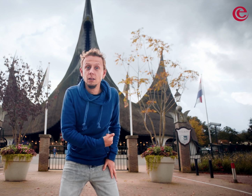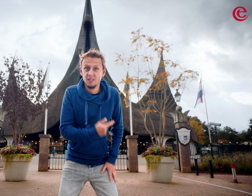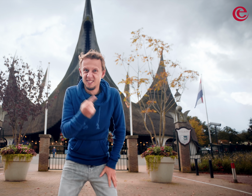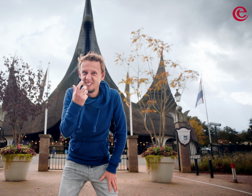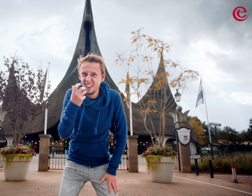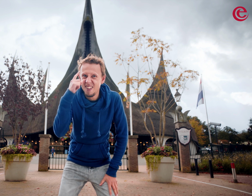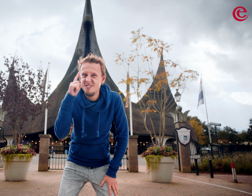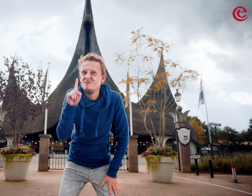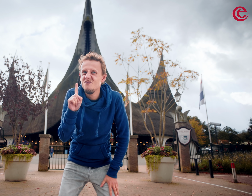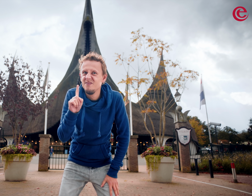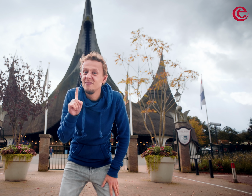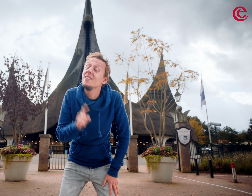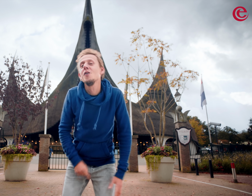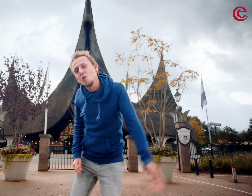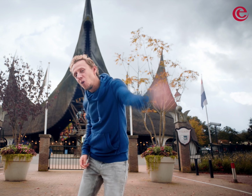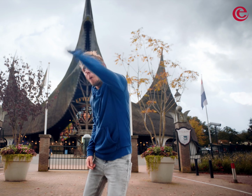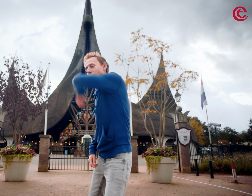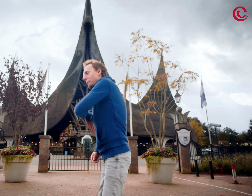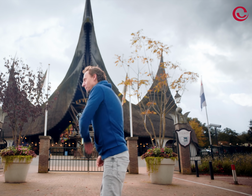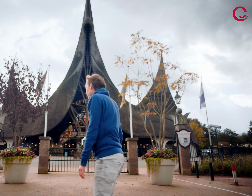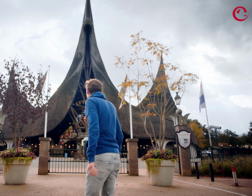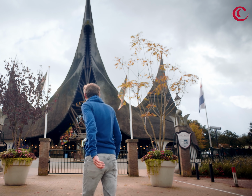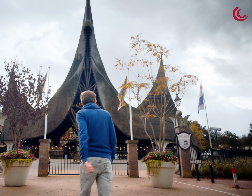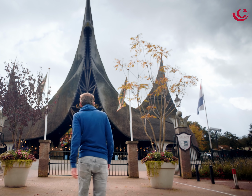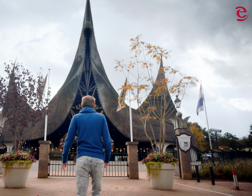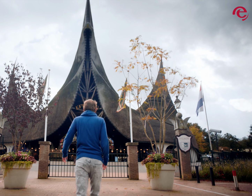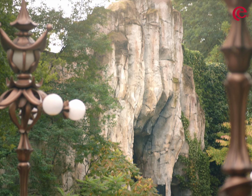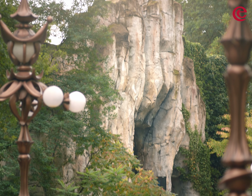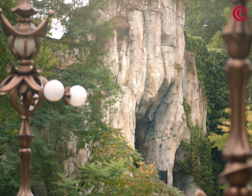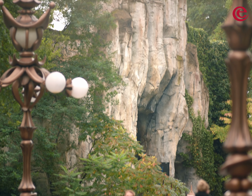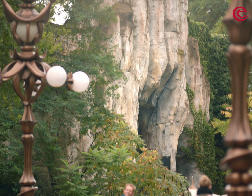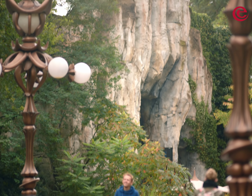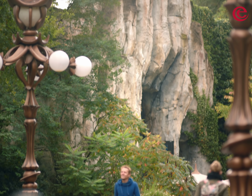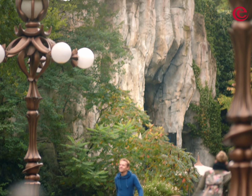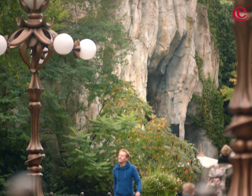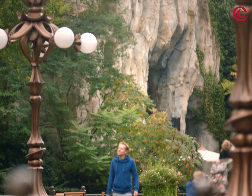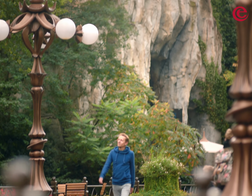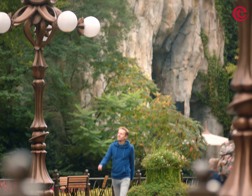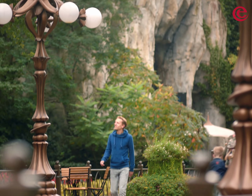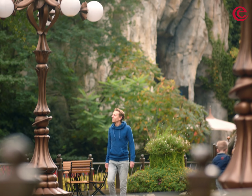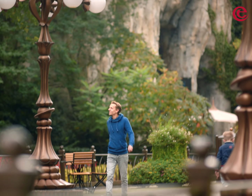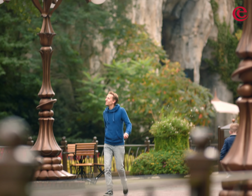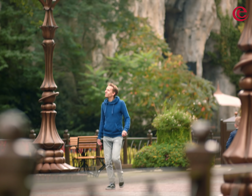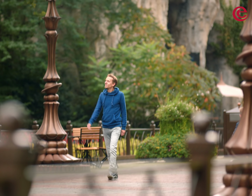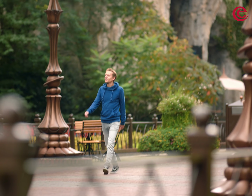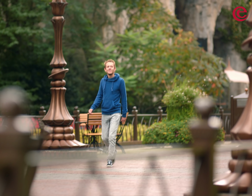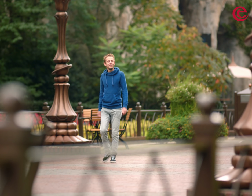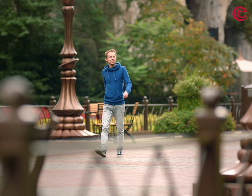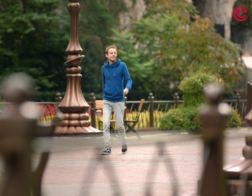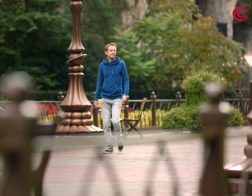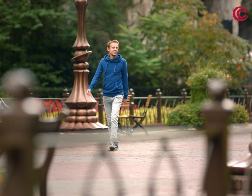Wil je weten wat het grote nieuws is? Kom maar mee. Hij komt aan bij een station.